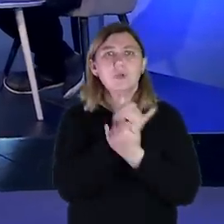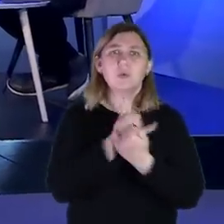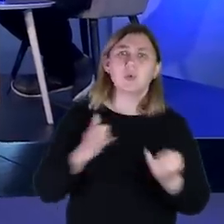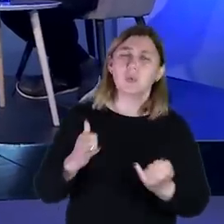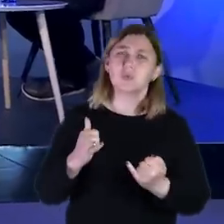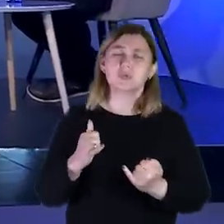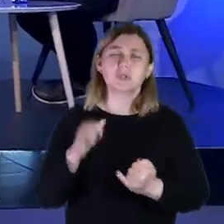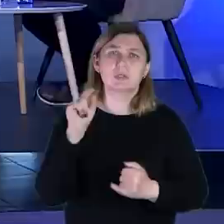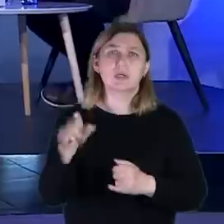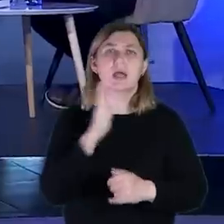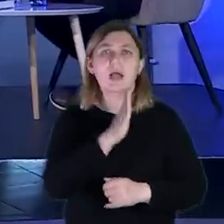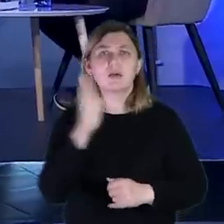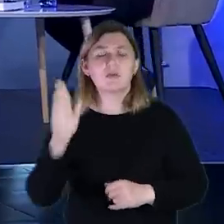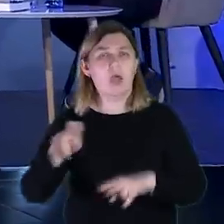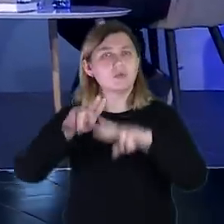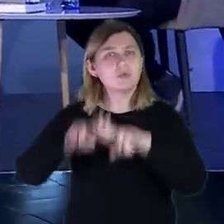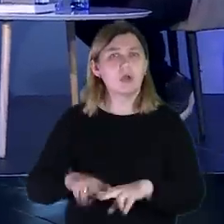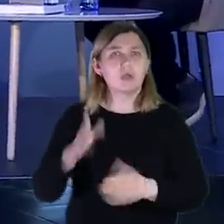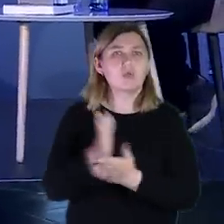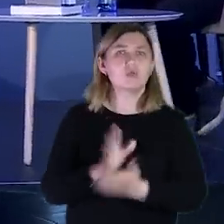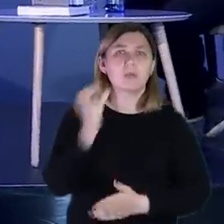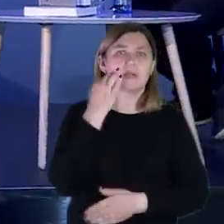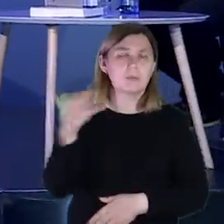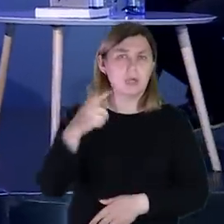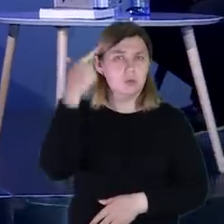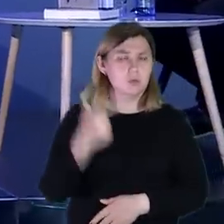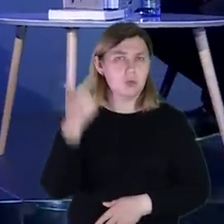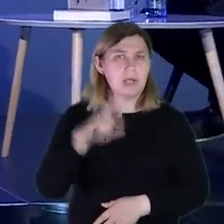Te archiwalia, czyli spuścizna po służbach specjalnych Drugiej Rzeczpospolitej,